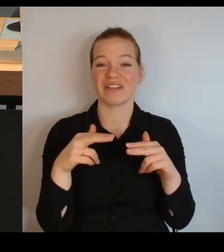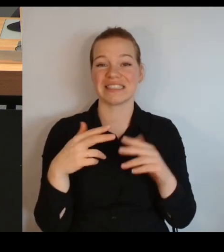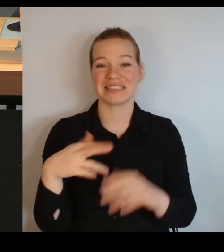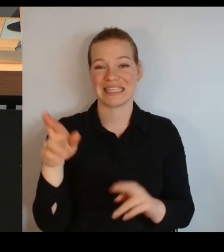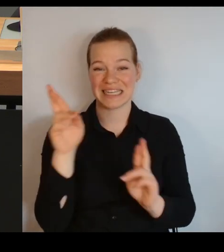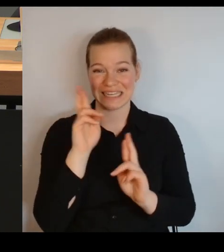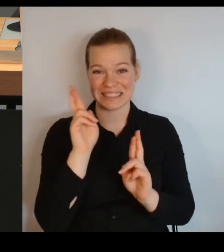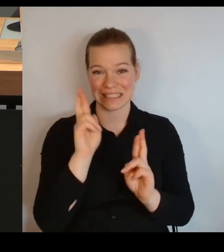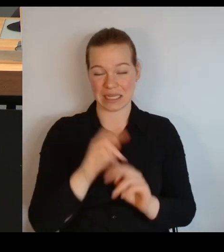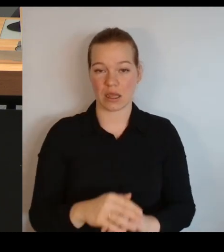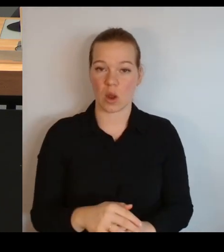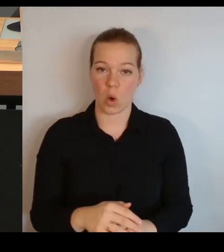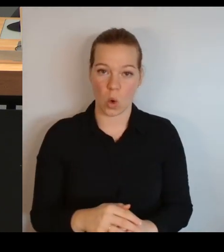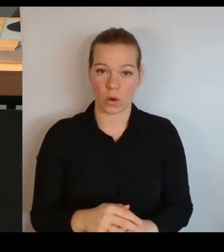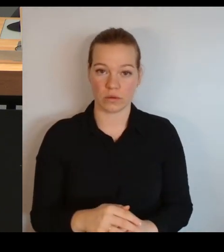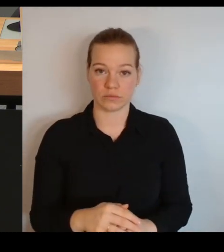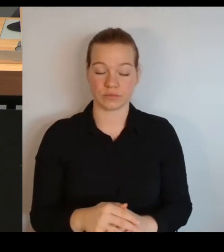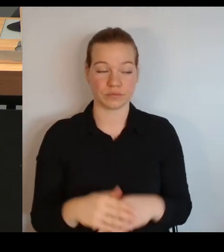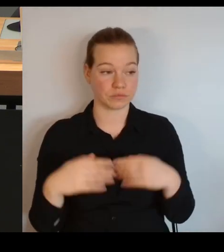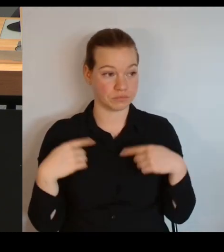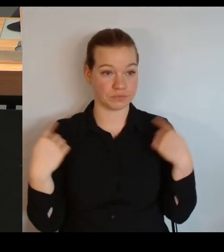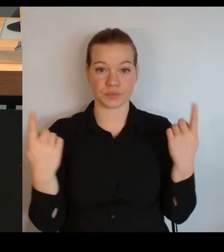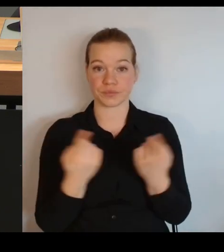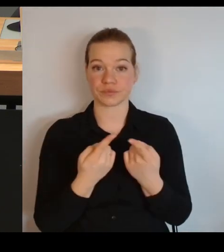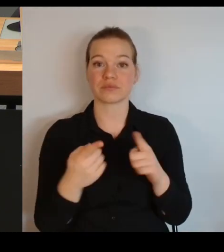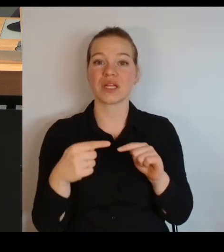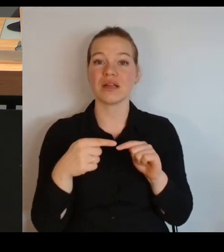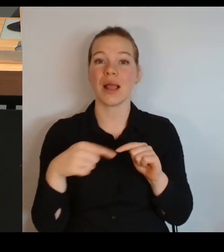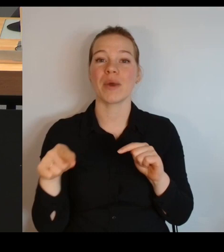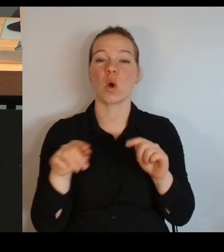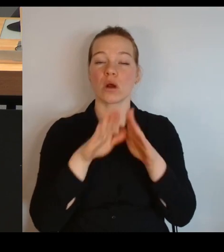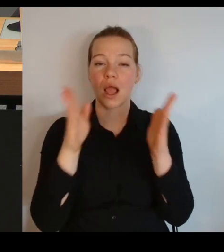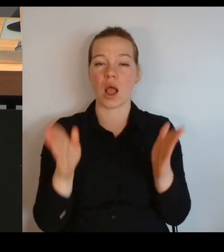nicht vorstellen können, weil sie häufig seit Ende ihrer